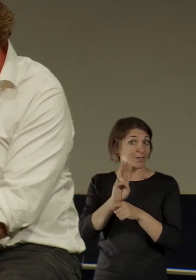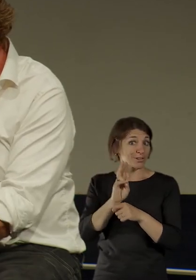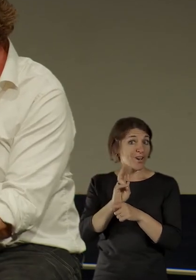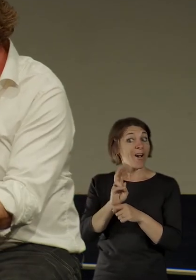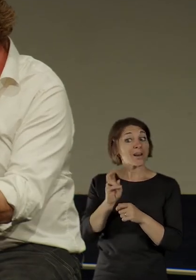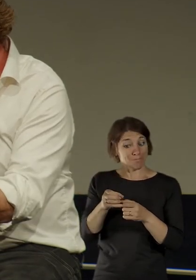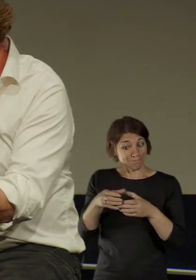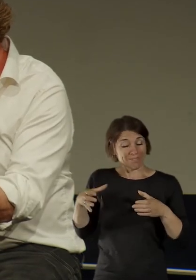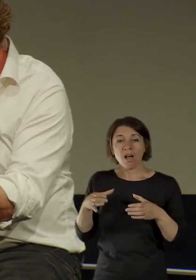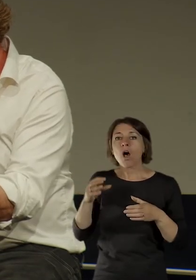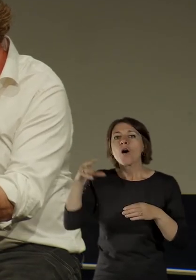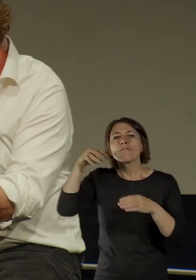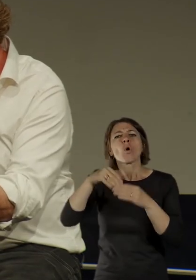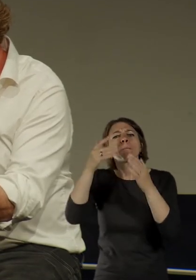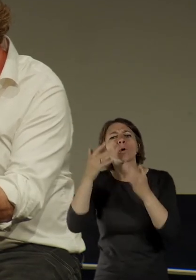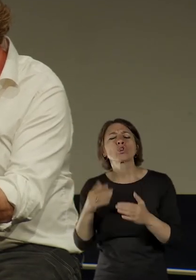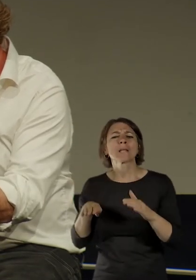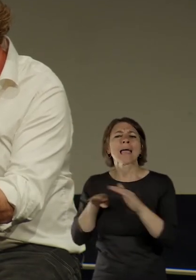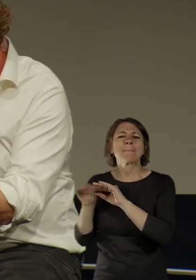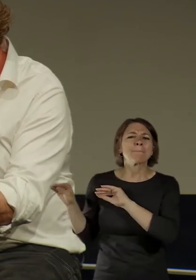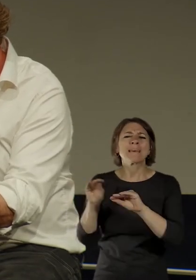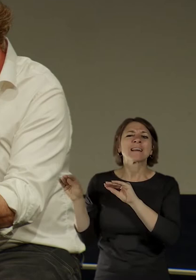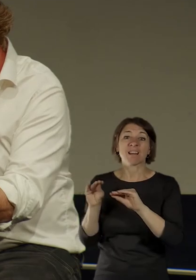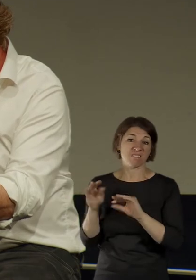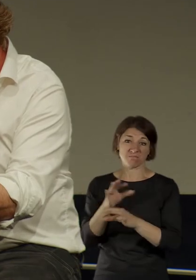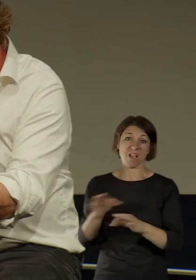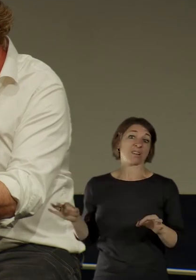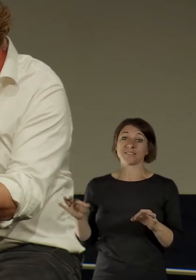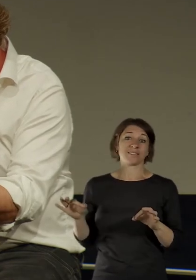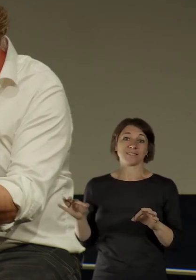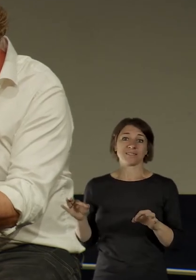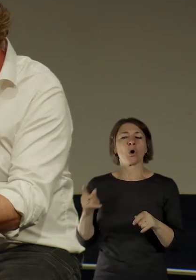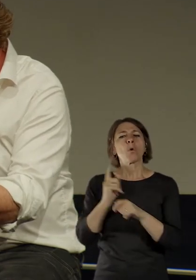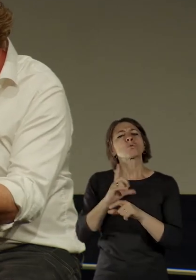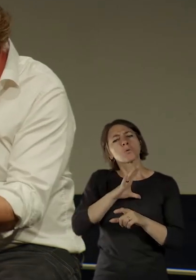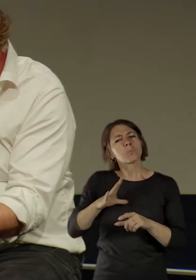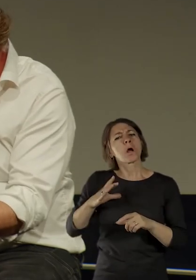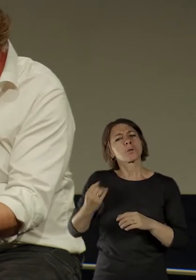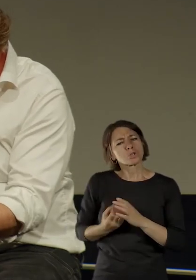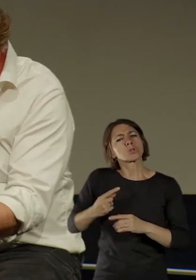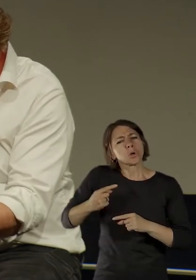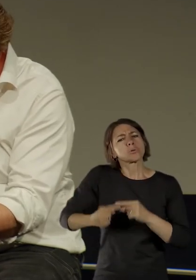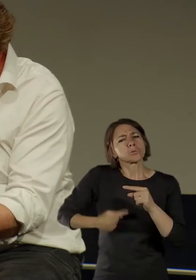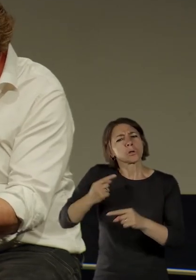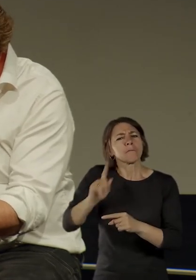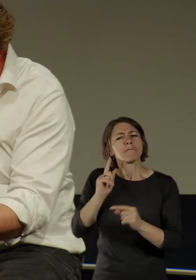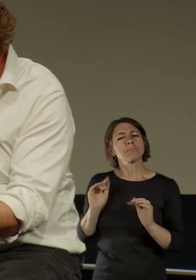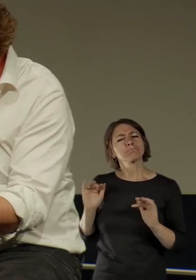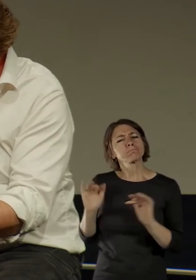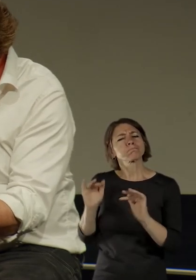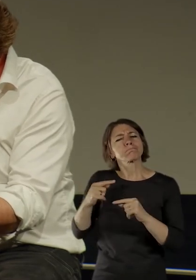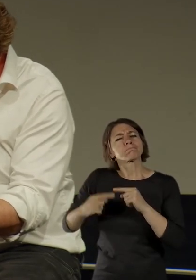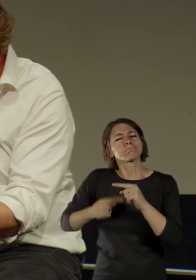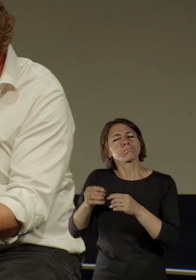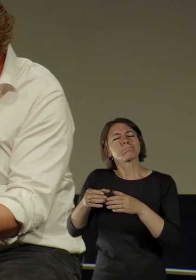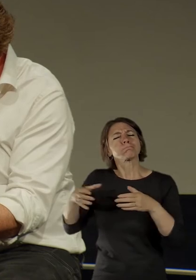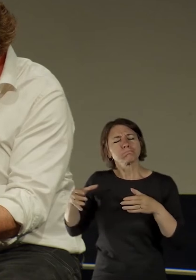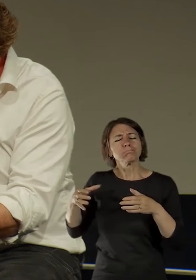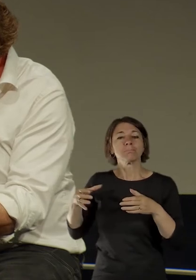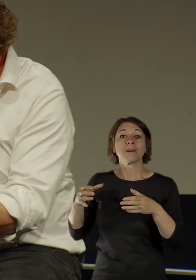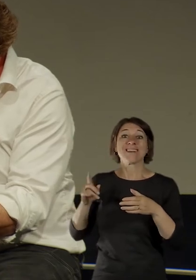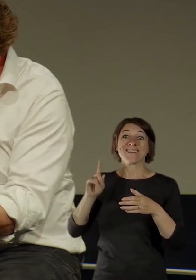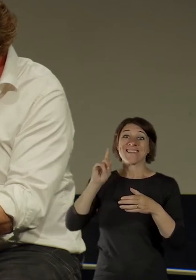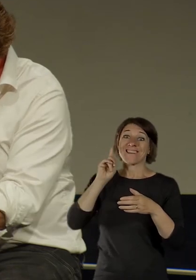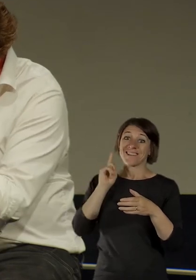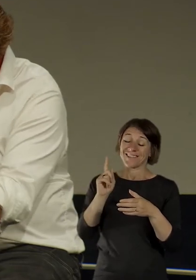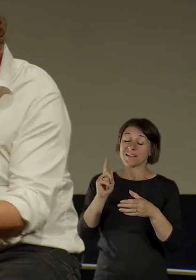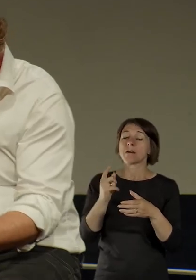Čili s procesy urbanizace neumí demokratická společnost pracovat než nějakou moderací.